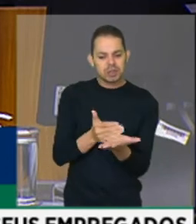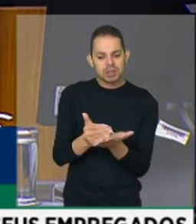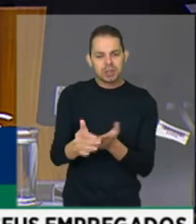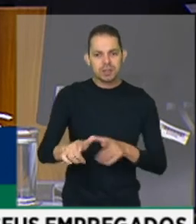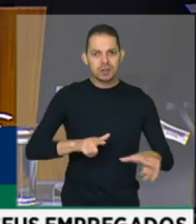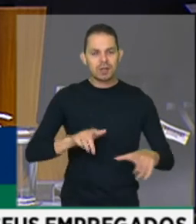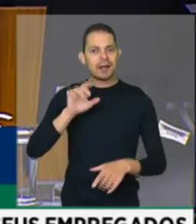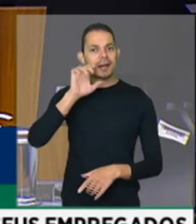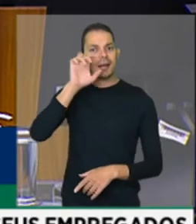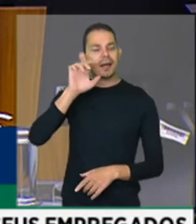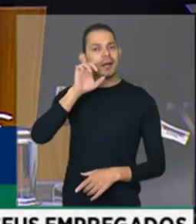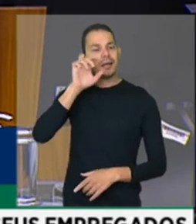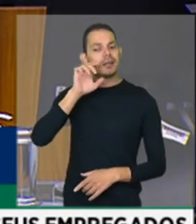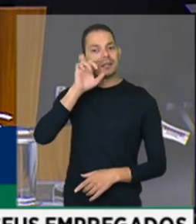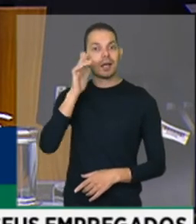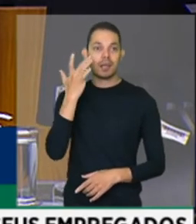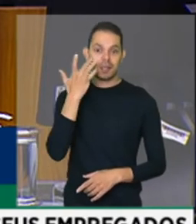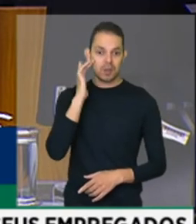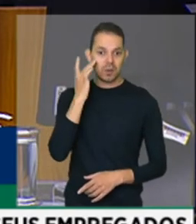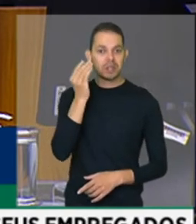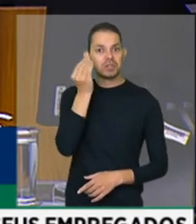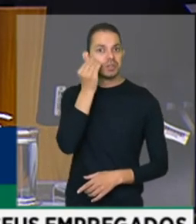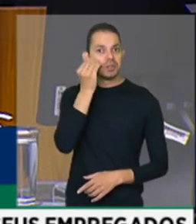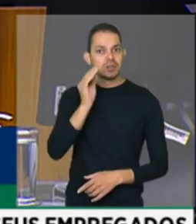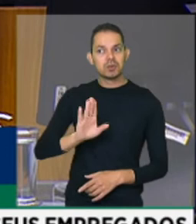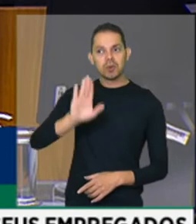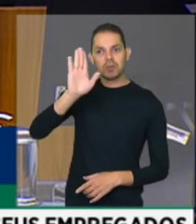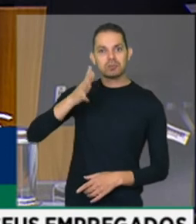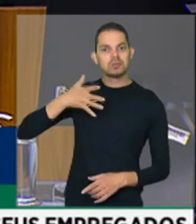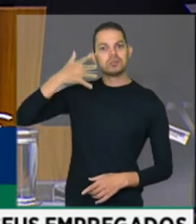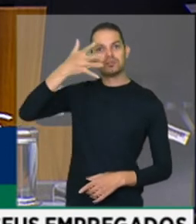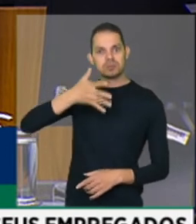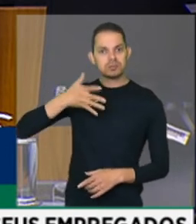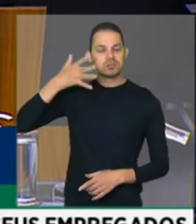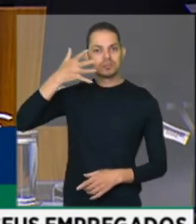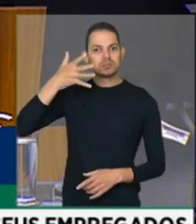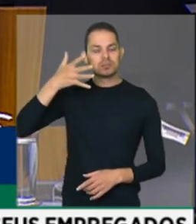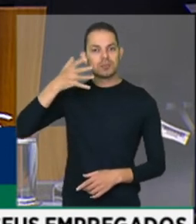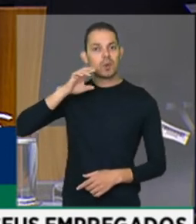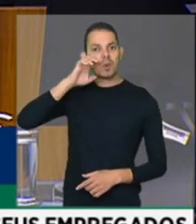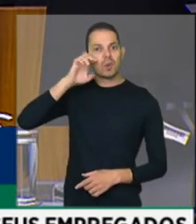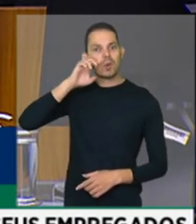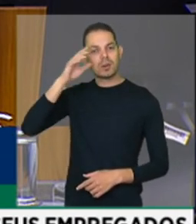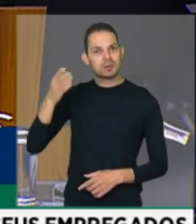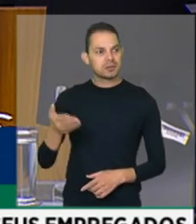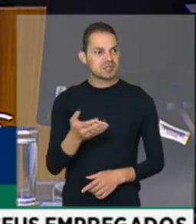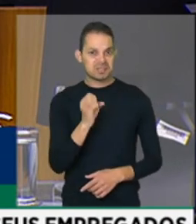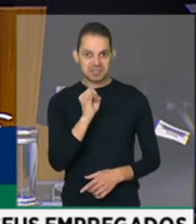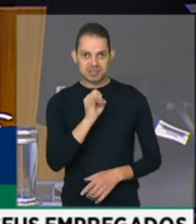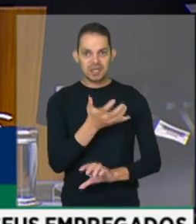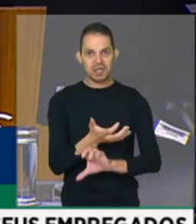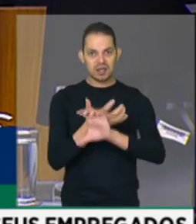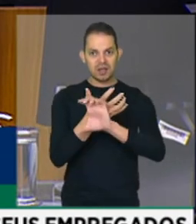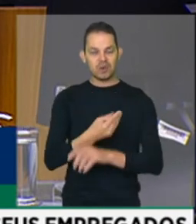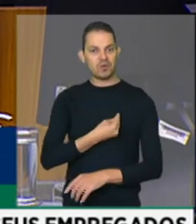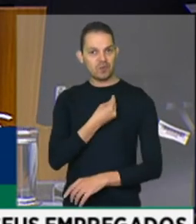ACHO QUE NO INÍCIO DOS TRABALHOS, A DEPUTADA ÉRIKA KOKAY EU ACHO QUE TENTOU PEDIR A PALAVRA, SE A DEPUTADA